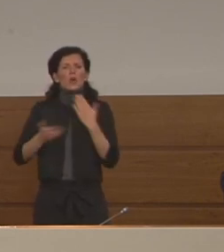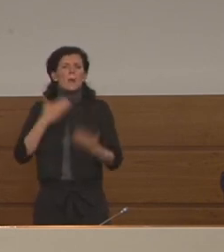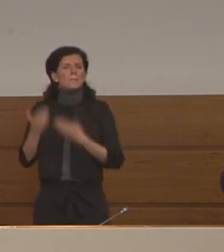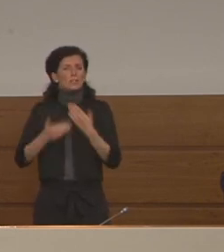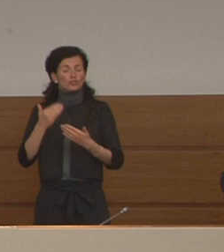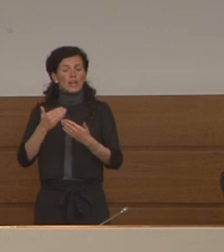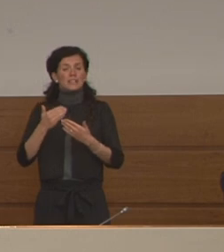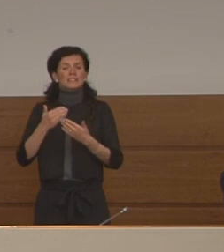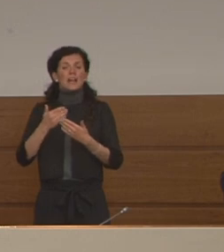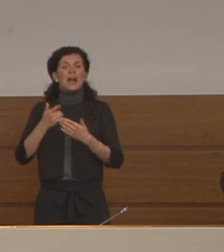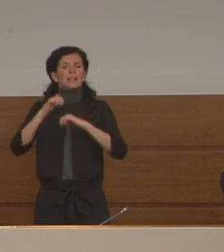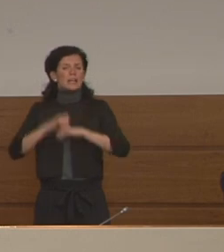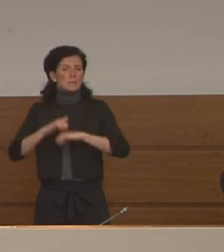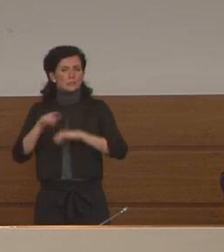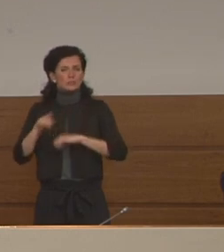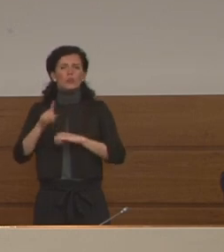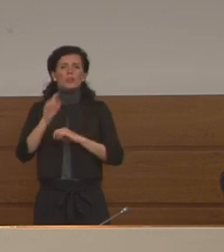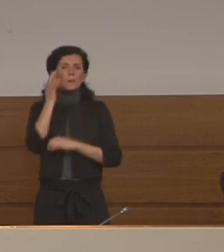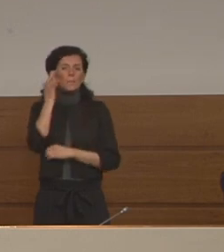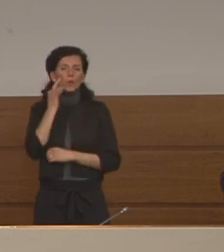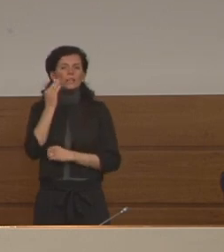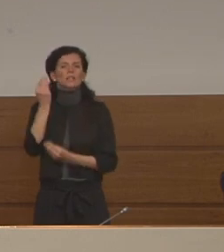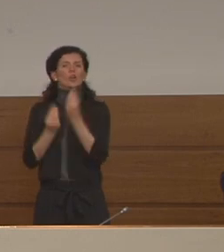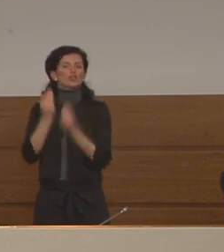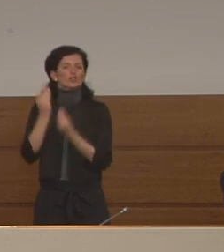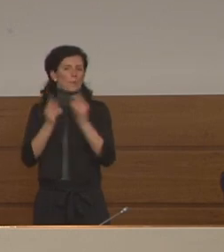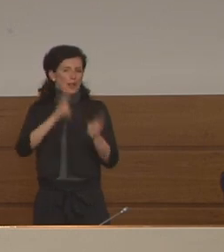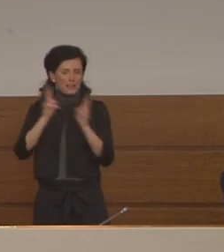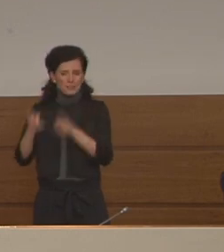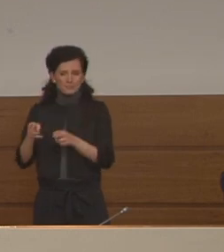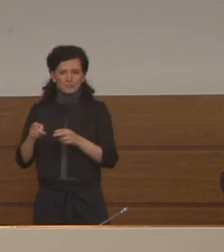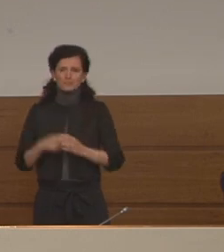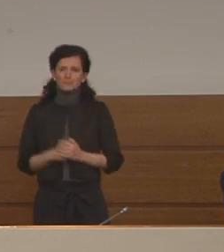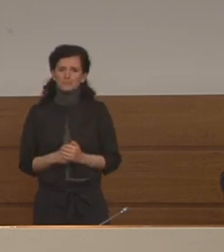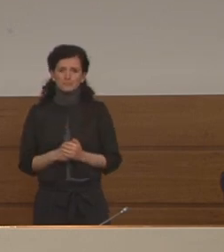Rianimazione del Policlinico Gemelli. Voglio anche ringraziare il Professore Guidi